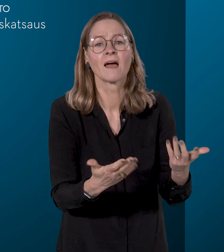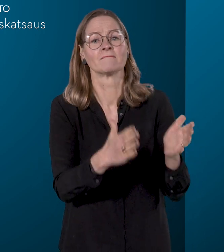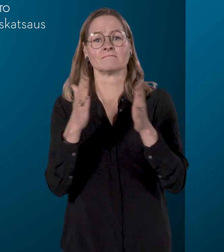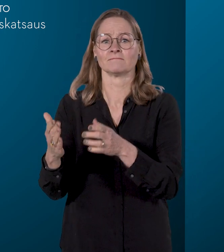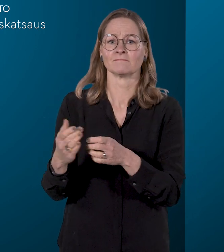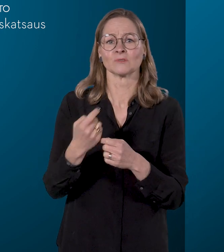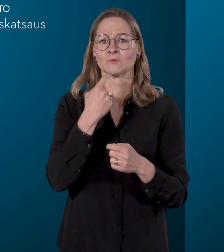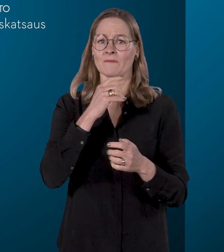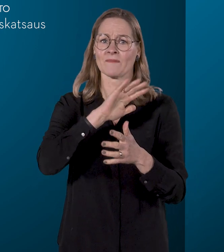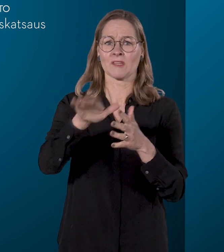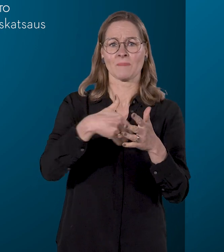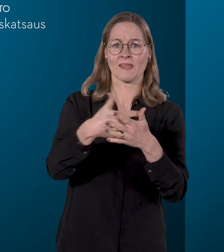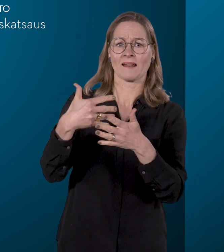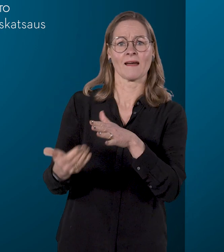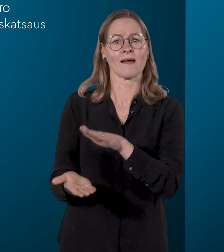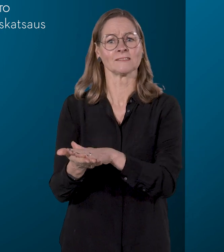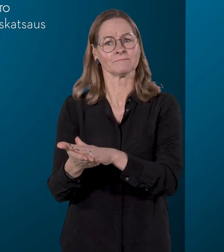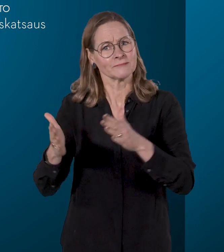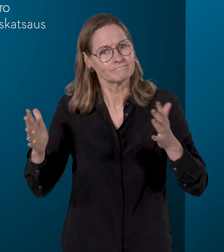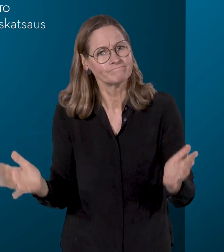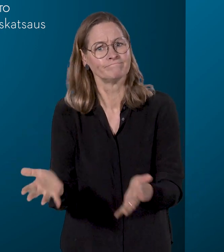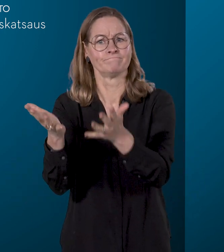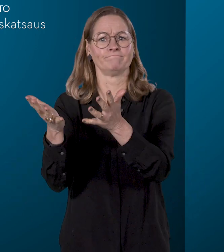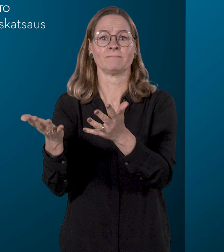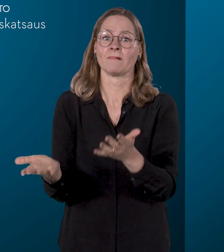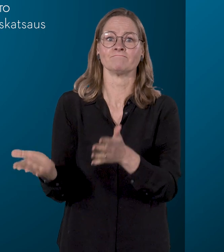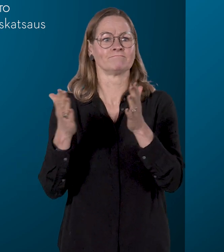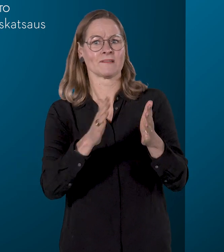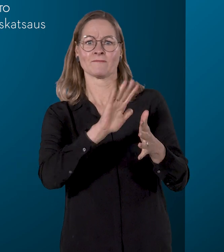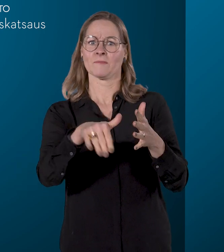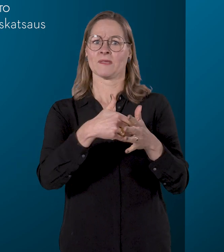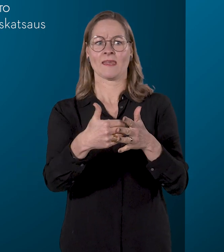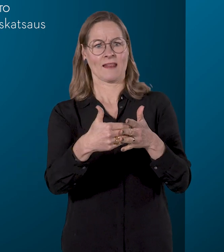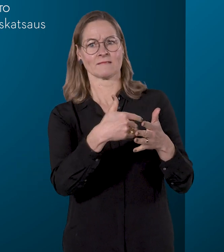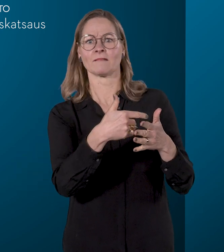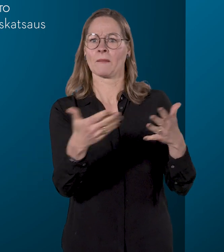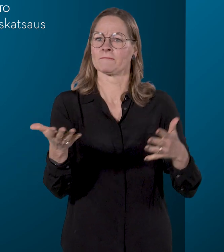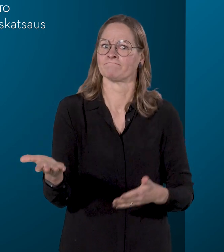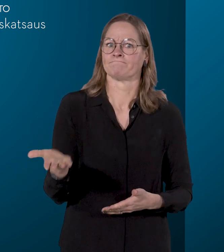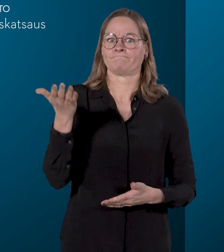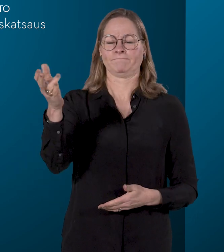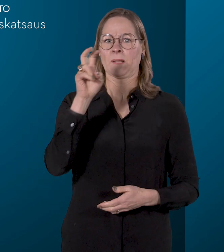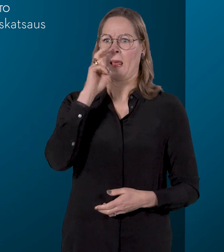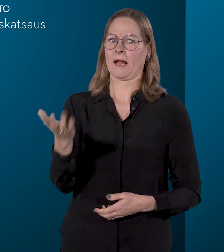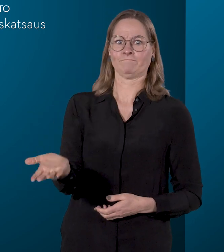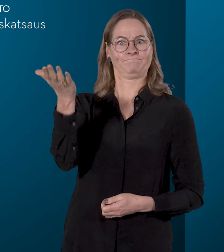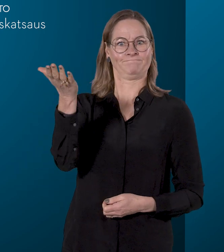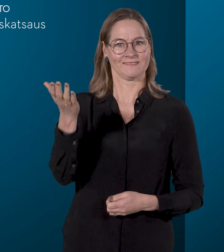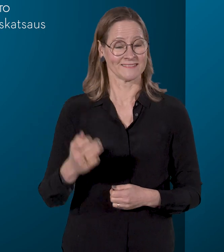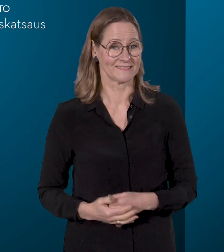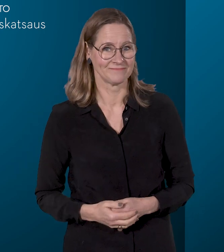edistänyt Suomen viittomakielten asemaa ja nostanut viittomakieliä näkyville.